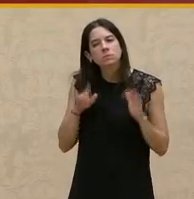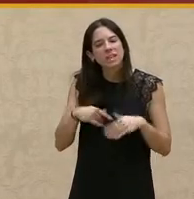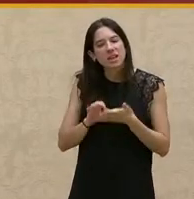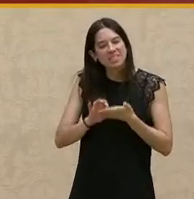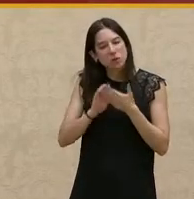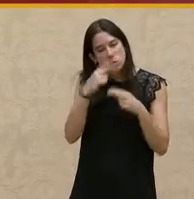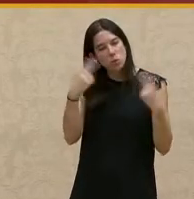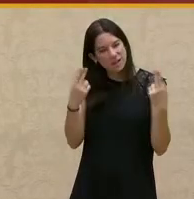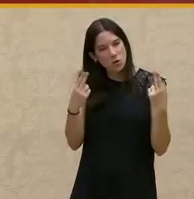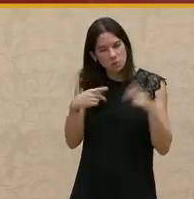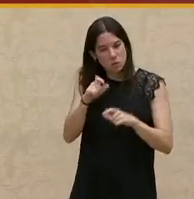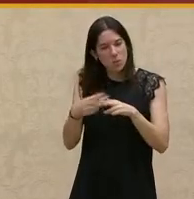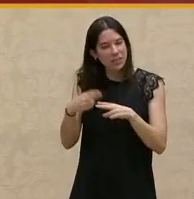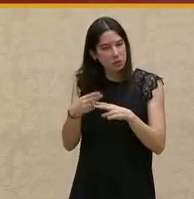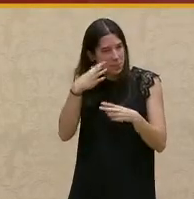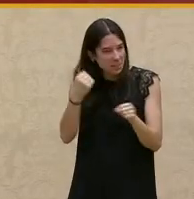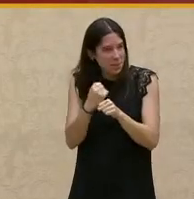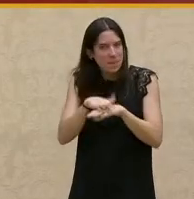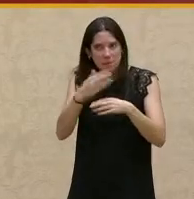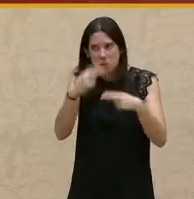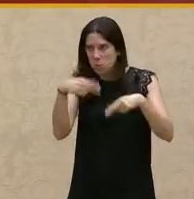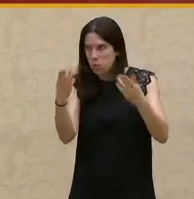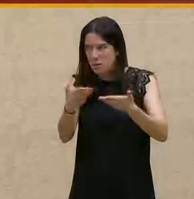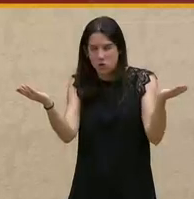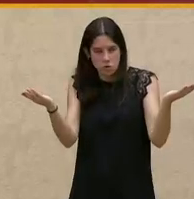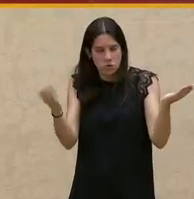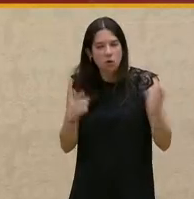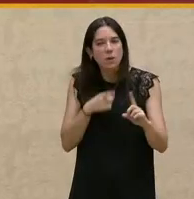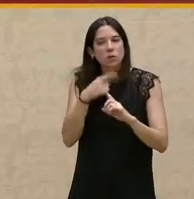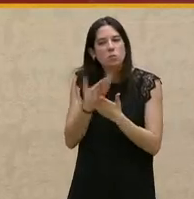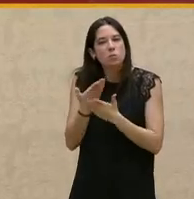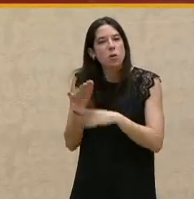político es este: es escuchar, escuchar, escuchar y llevar propuestas legislativas. Y es lo primero